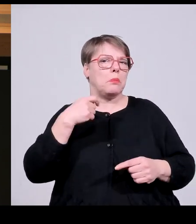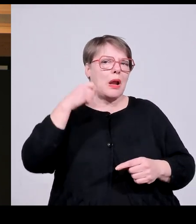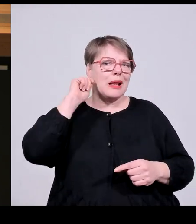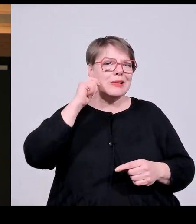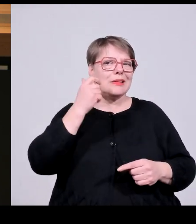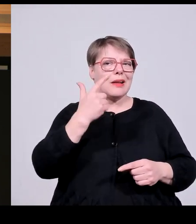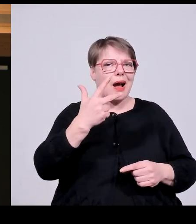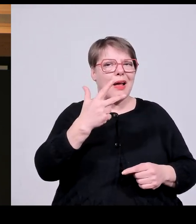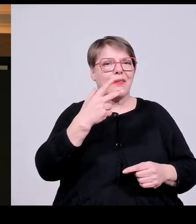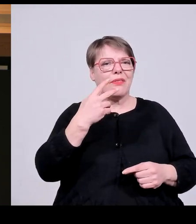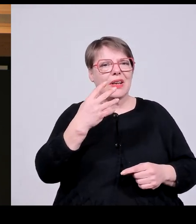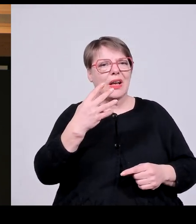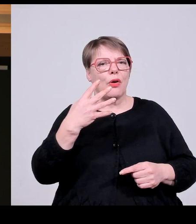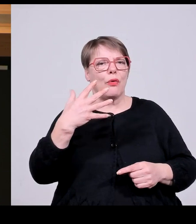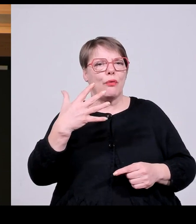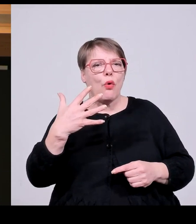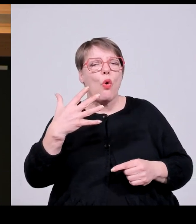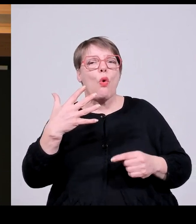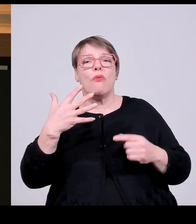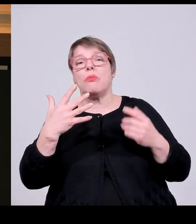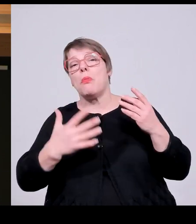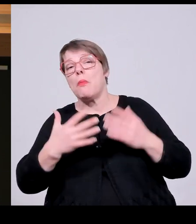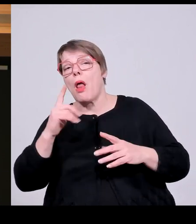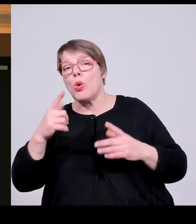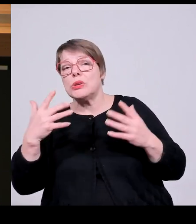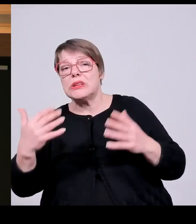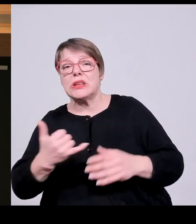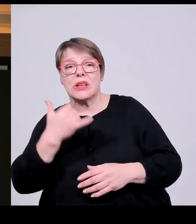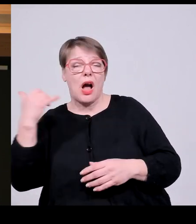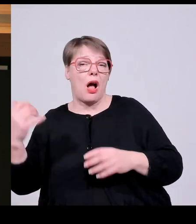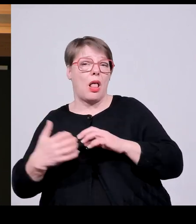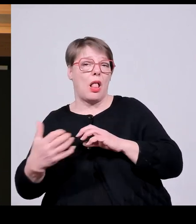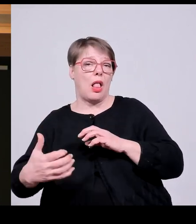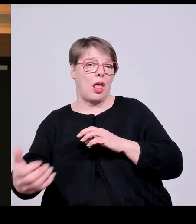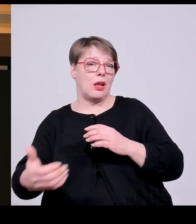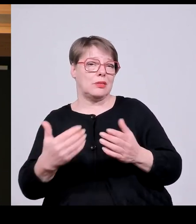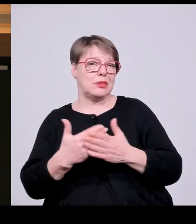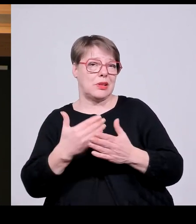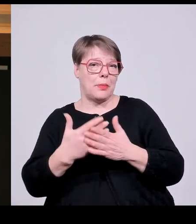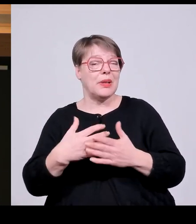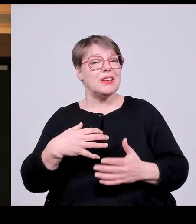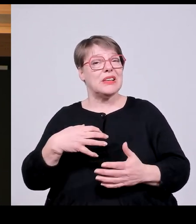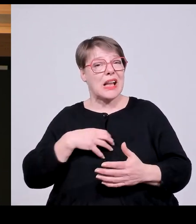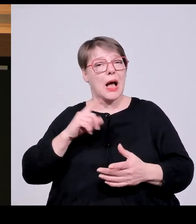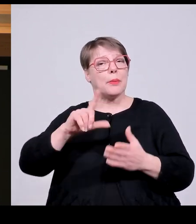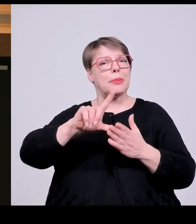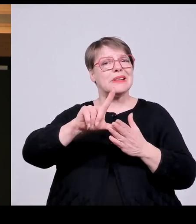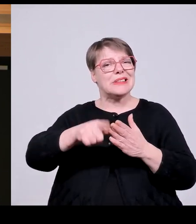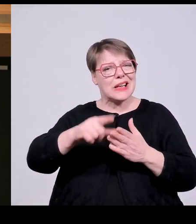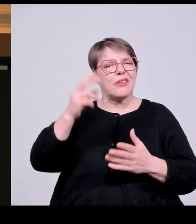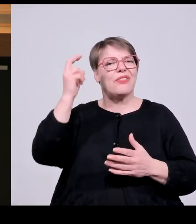Es liegt an unwilligen und unfähigen Verwaltungen in Senat und Bezirken, an zu vielen Vorschriften, Richtlinien,